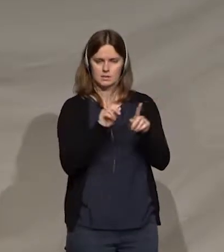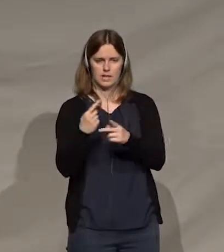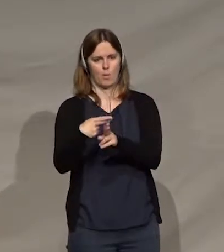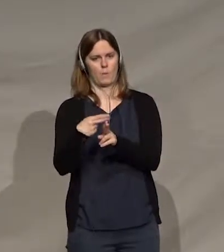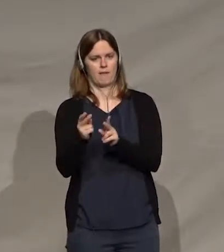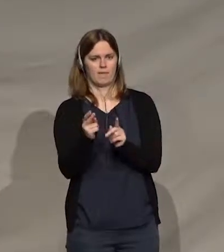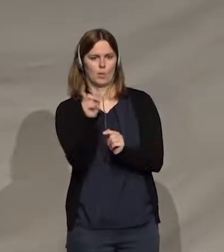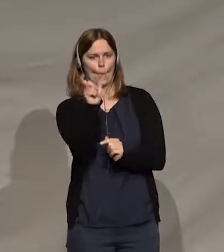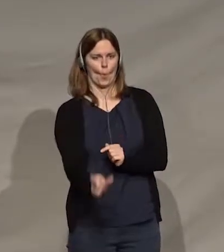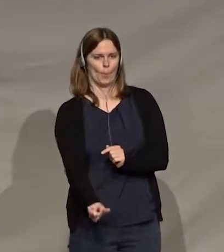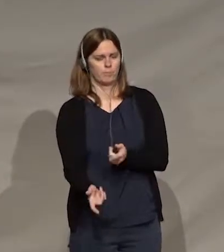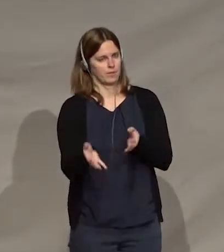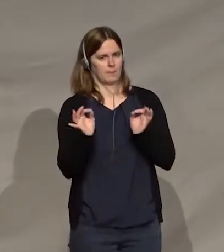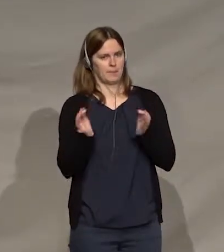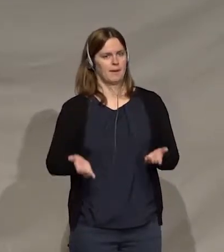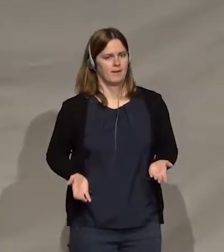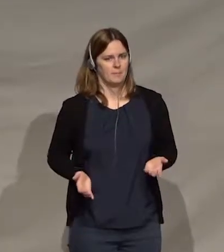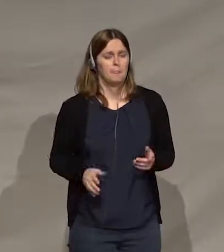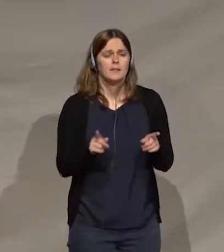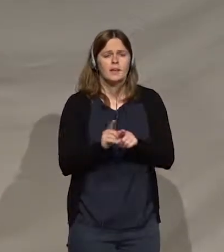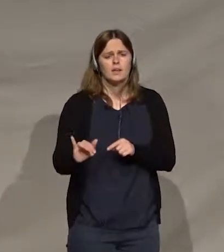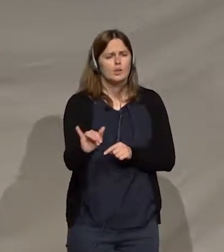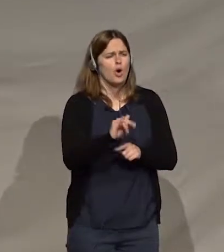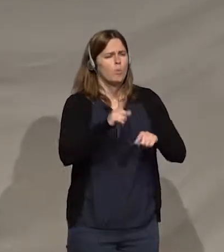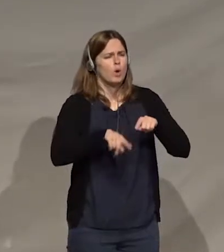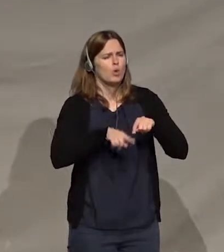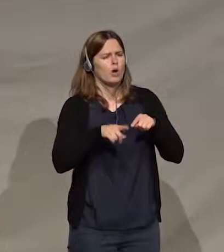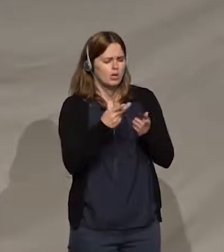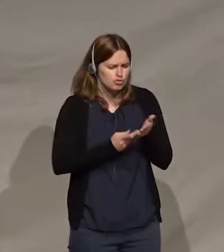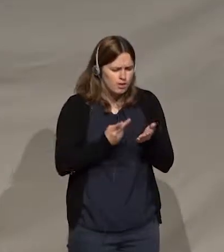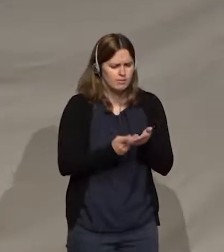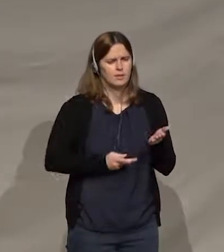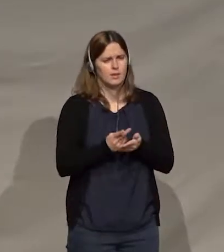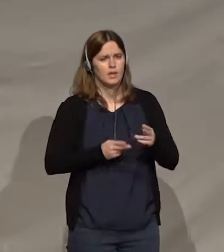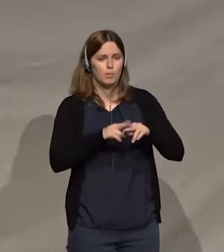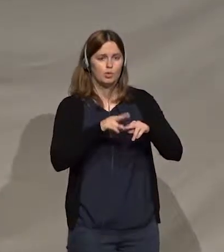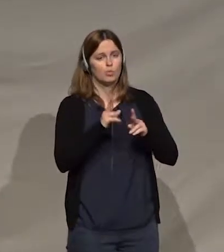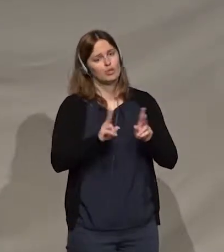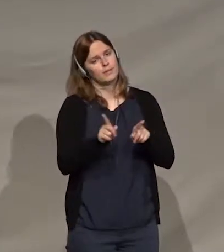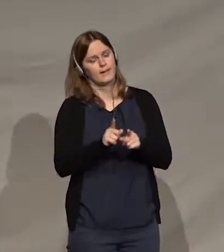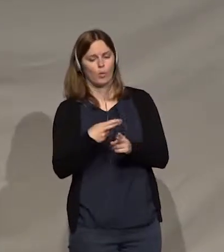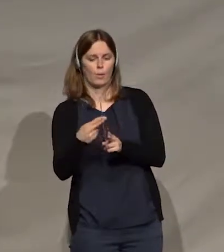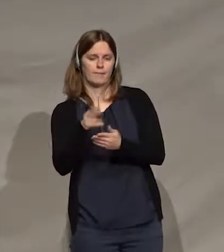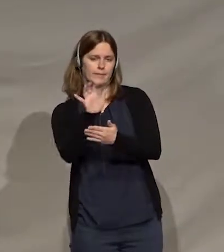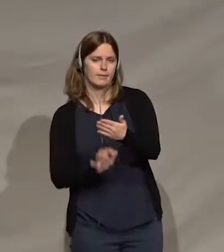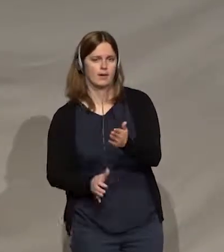Takže v mnoha ohledech vidíme obyčejné ebooky jako způsob dělání individualizovaných tisků.